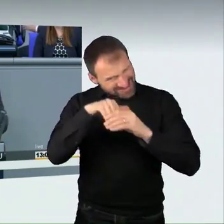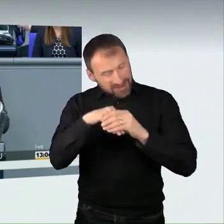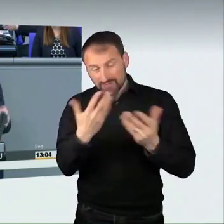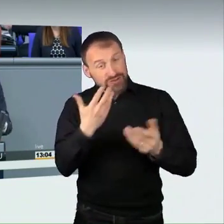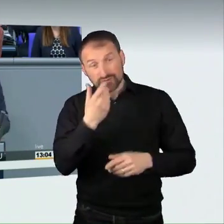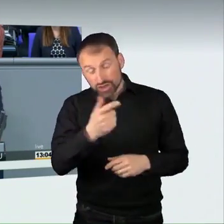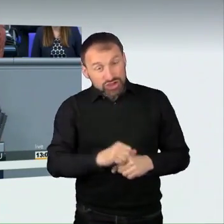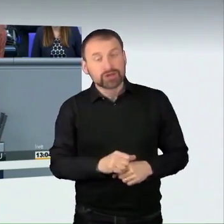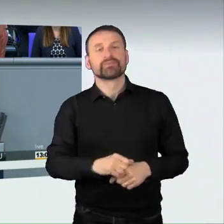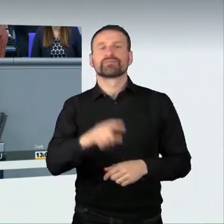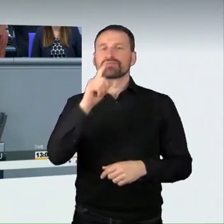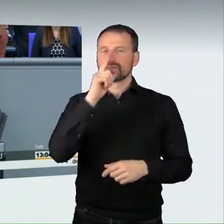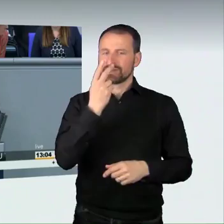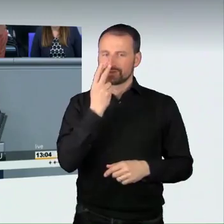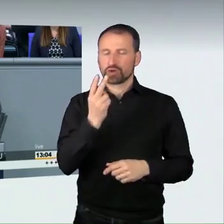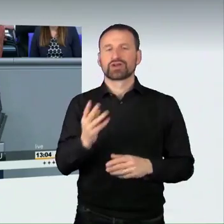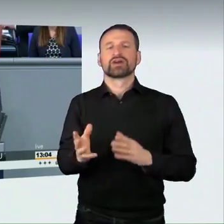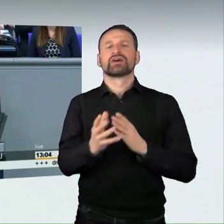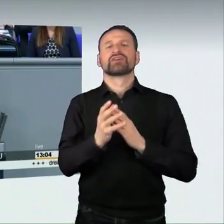Wir müssen tatsächlich überlegen, ob wir bei Verzugsfolgen